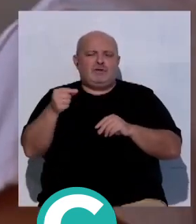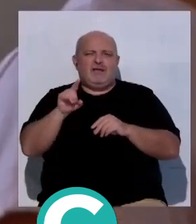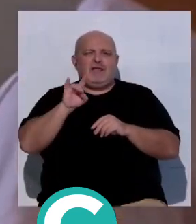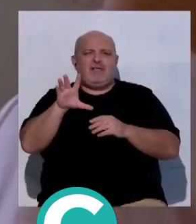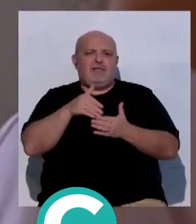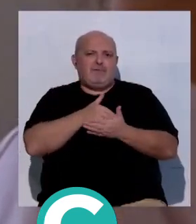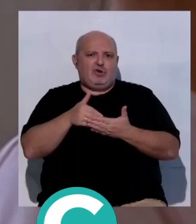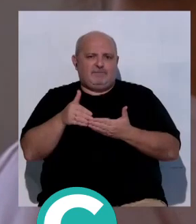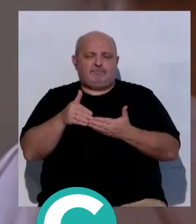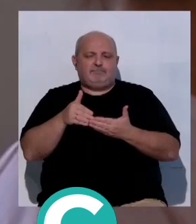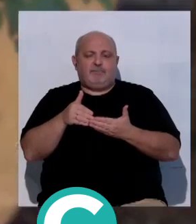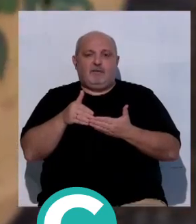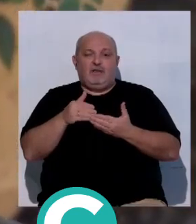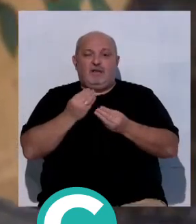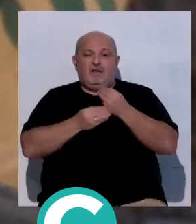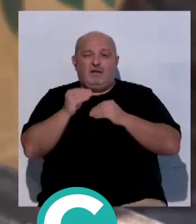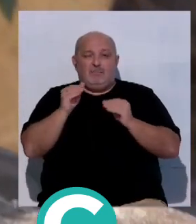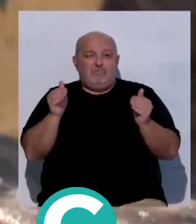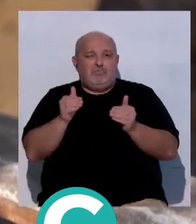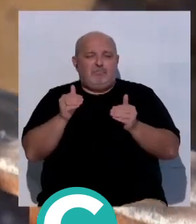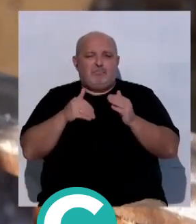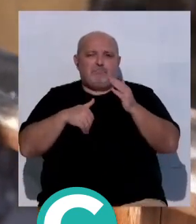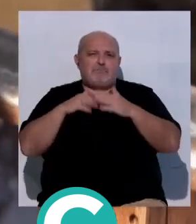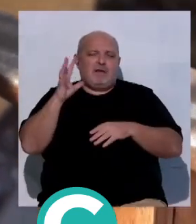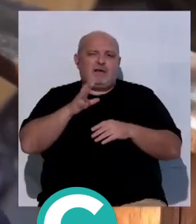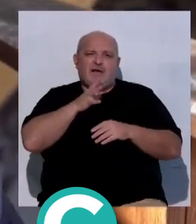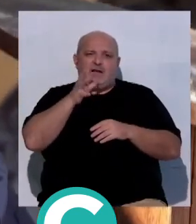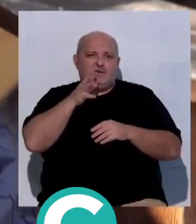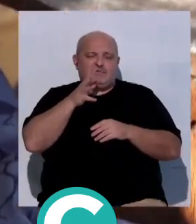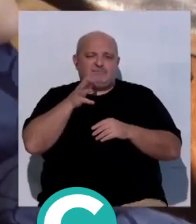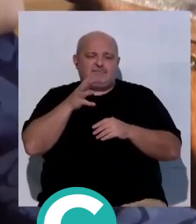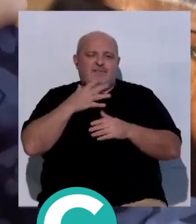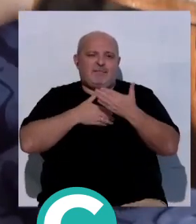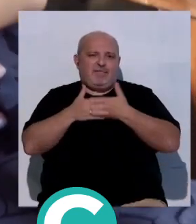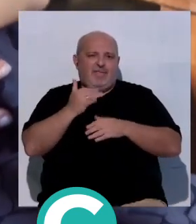millones siendo el nacimiento prematuro una de las principales causas de discapacidad según ha